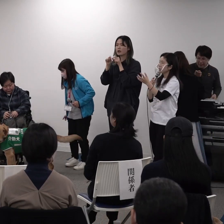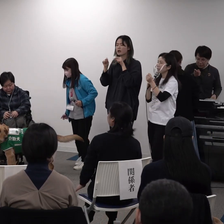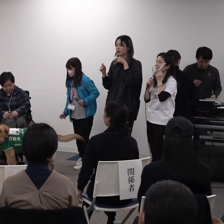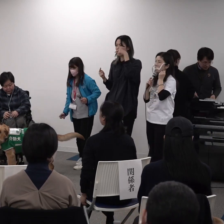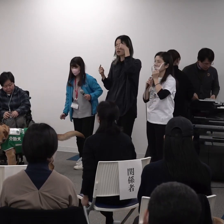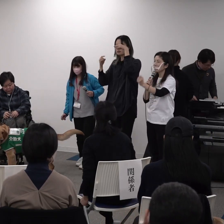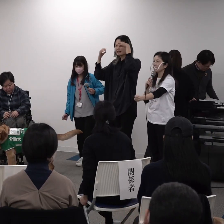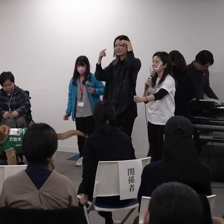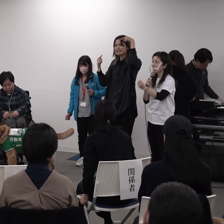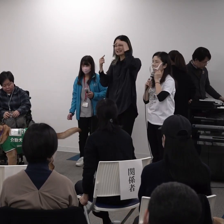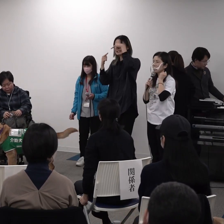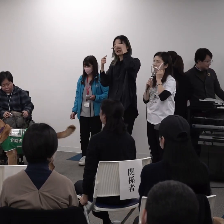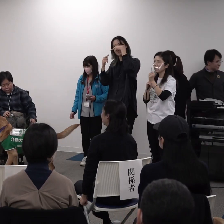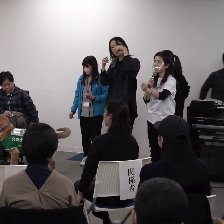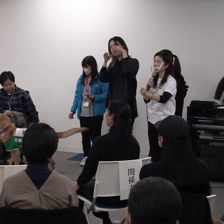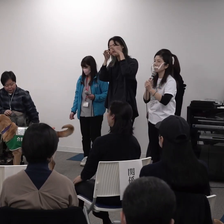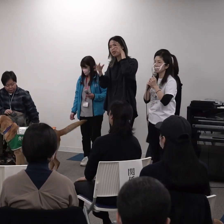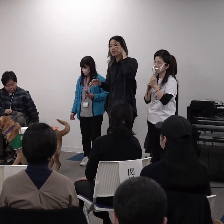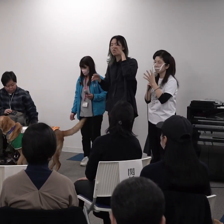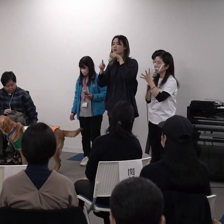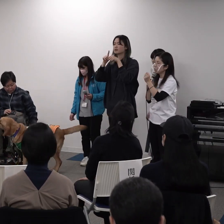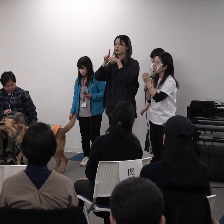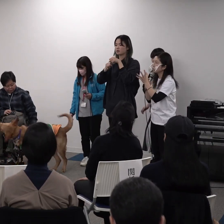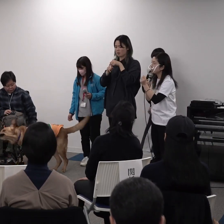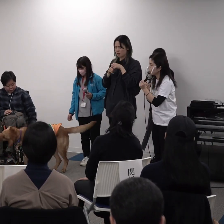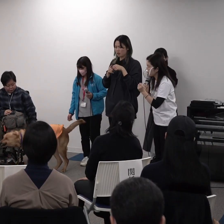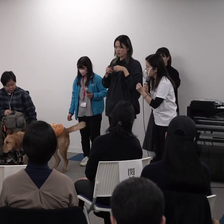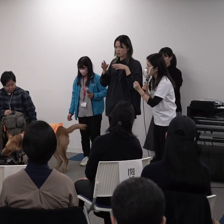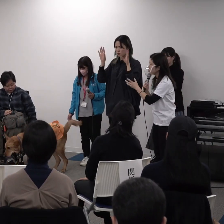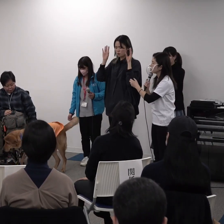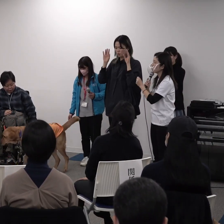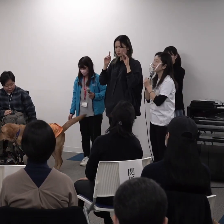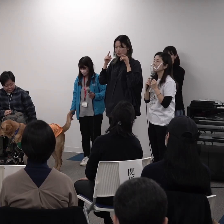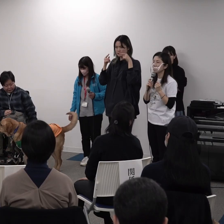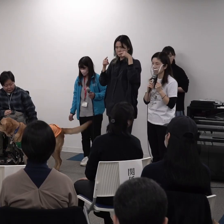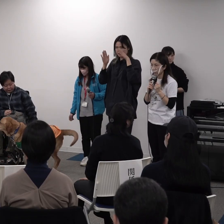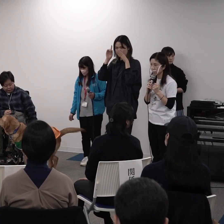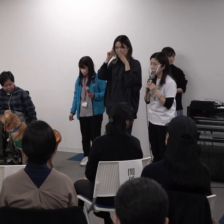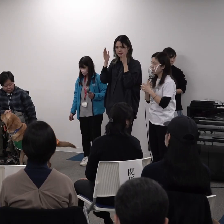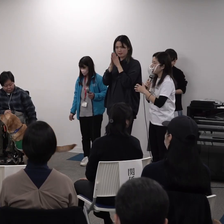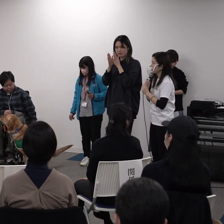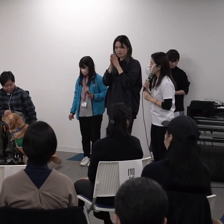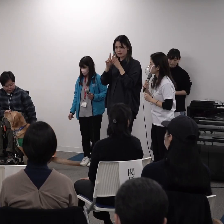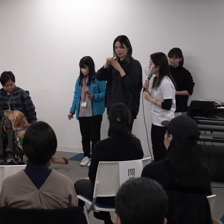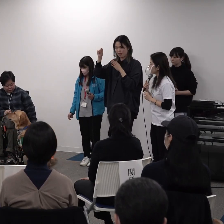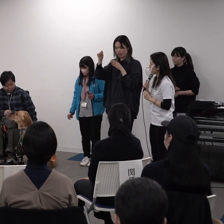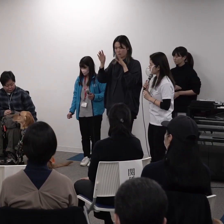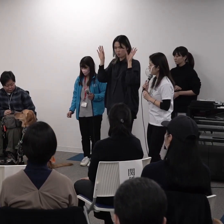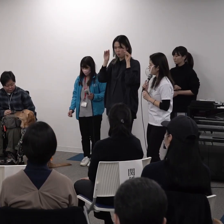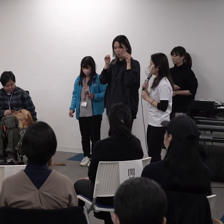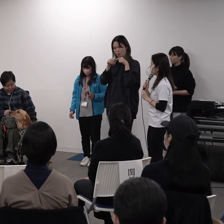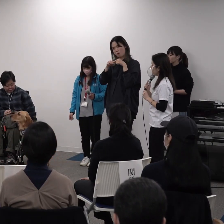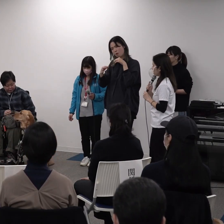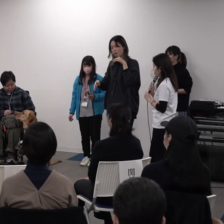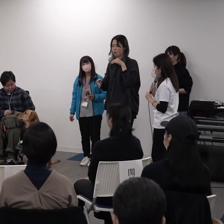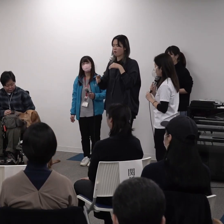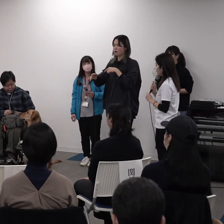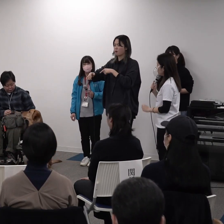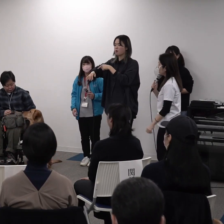手が動く範囲が限られたり 握力がすごく弱くなったり足が動かなかったりいろいろあります